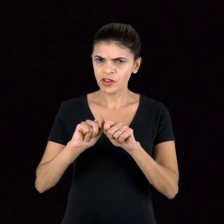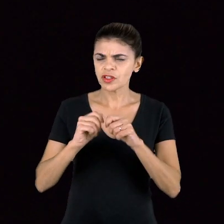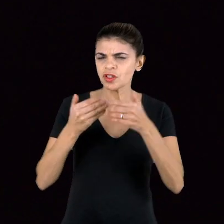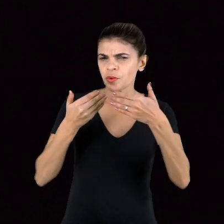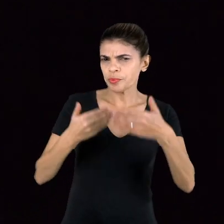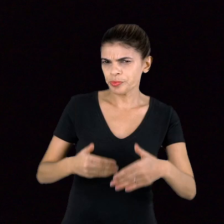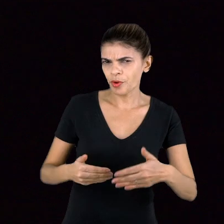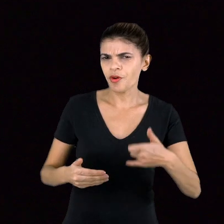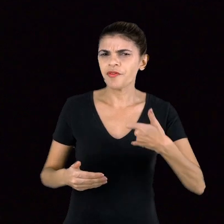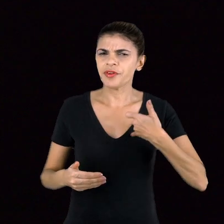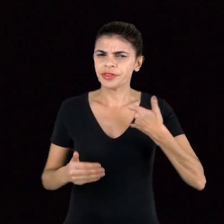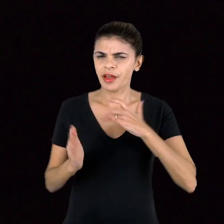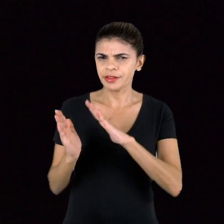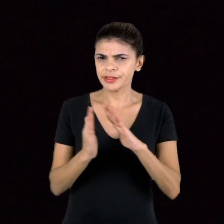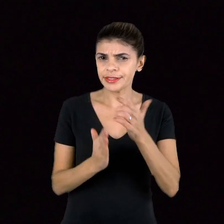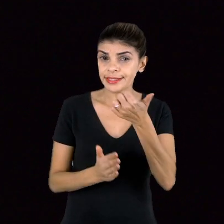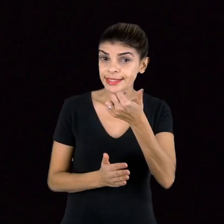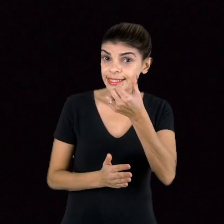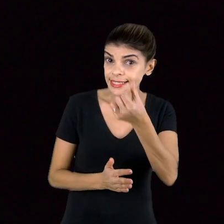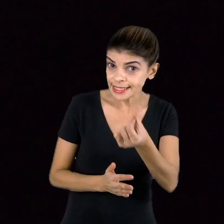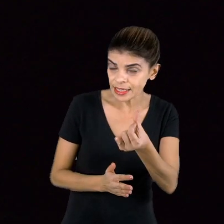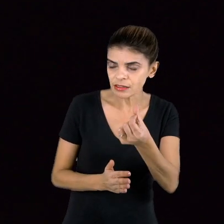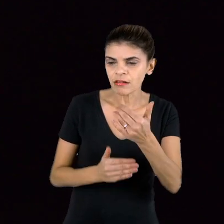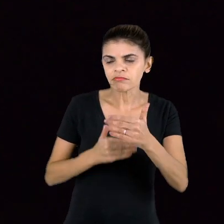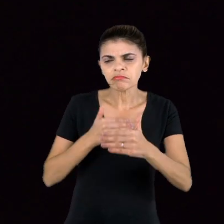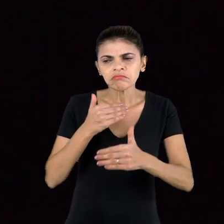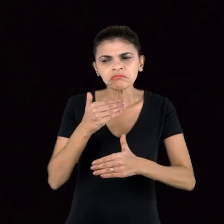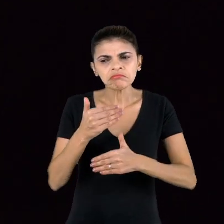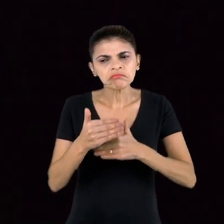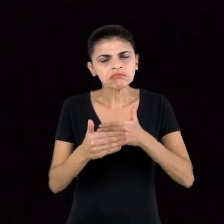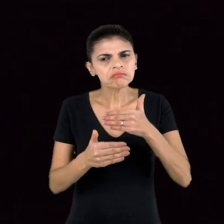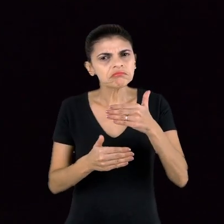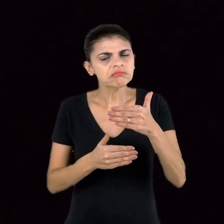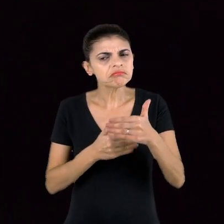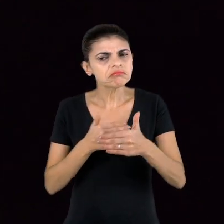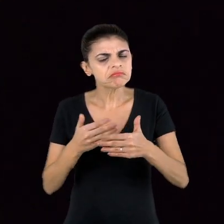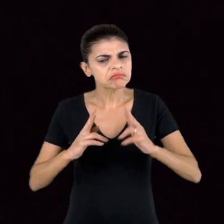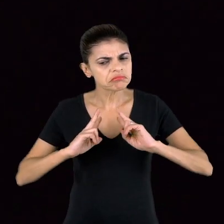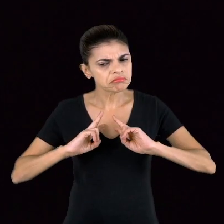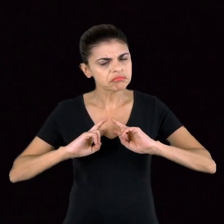E aí, eu comecei a me dar conta de que... do que eu tinha!